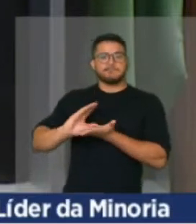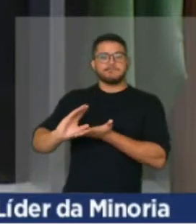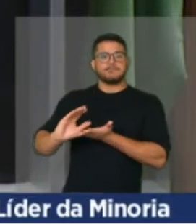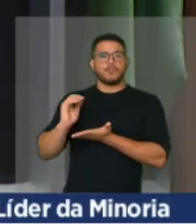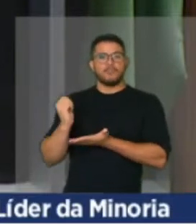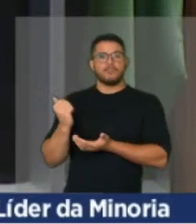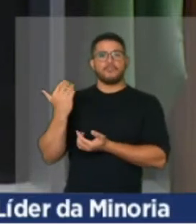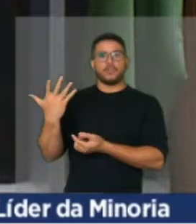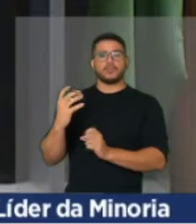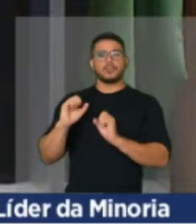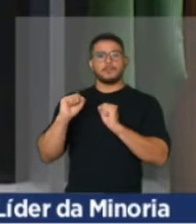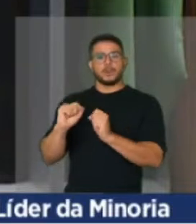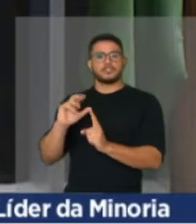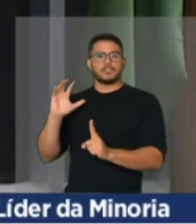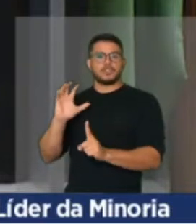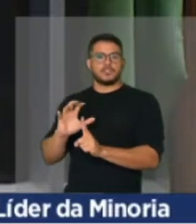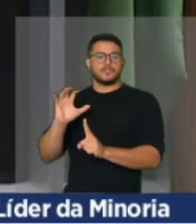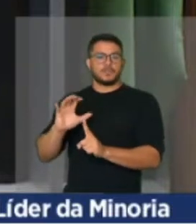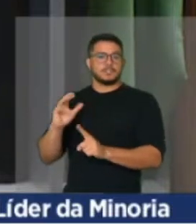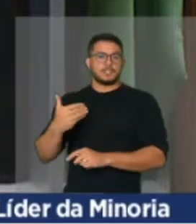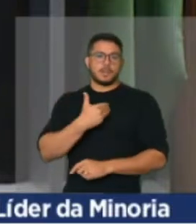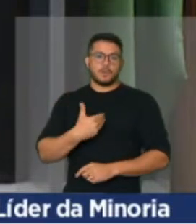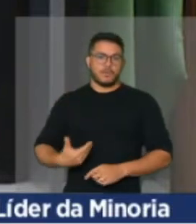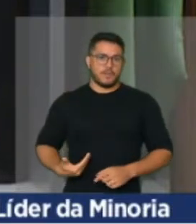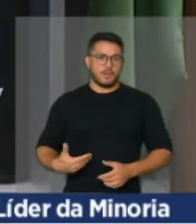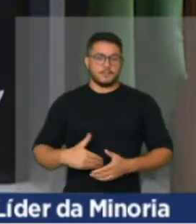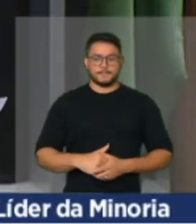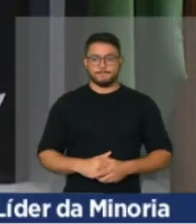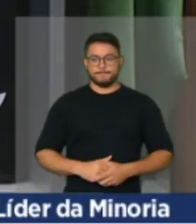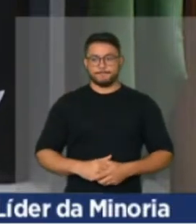AFETADAS POR POLÍTICAS GOVERNAMENTAIS, AS PENAS PODEM IR DE ADVERTÊNCIA É DEMISSÃ